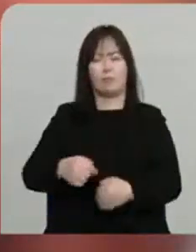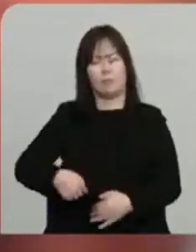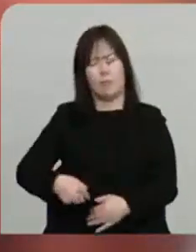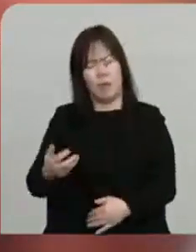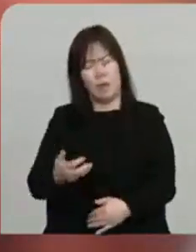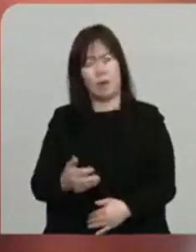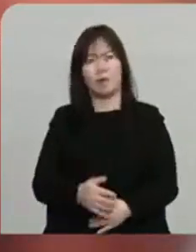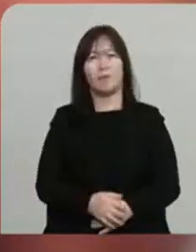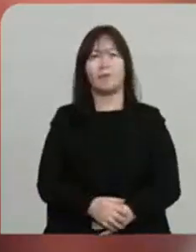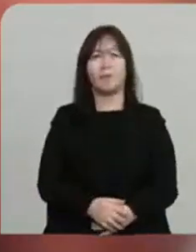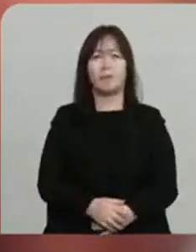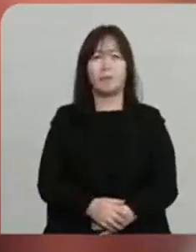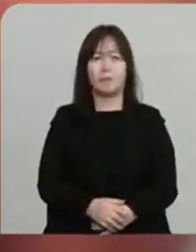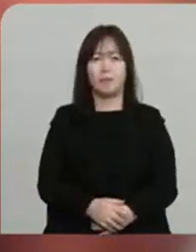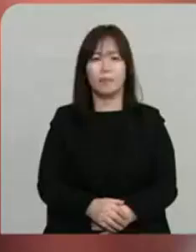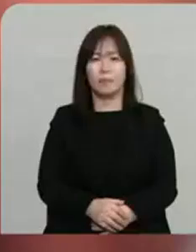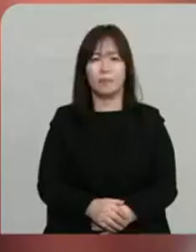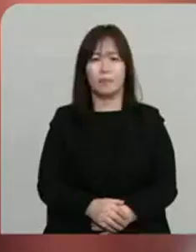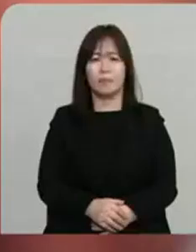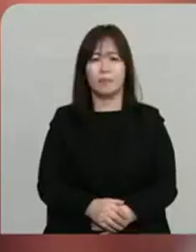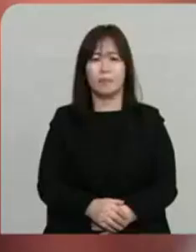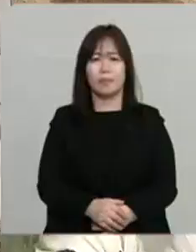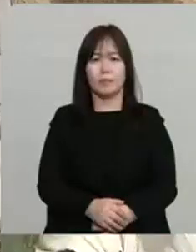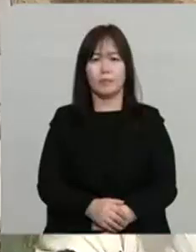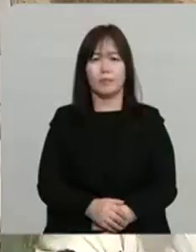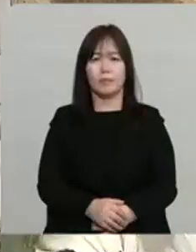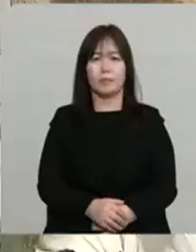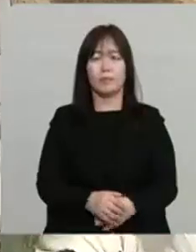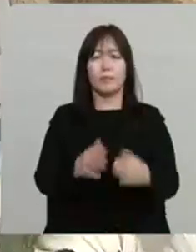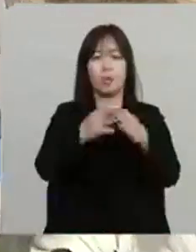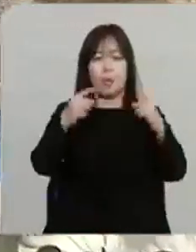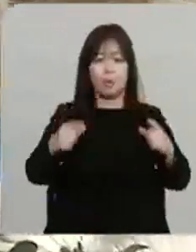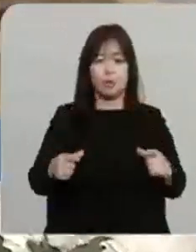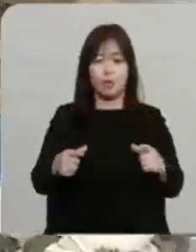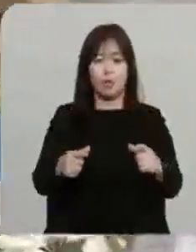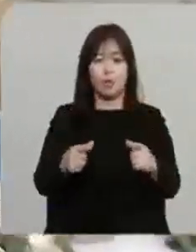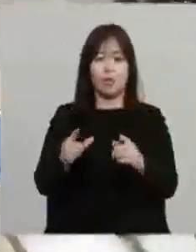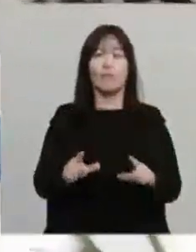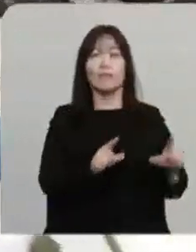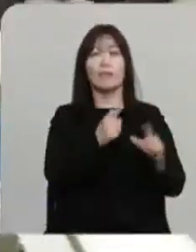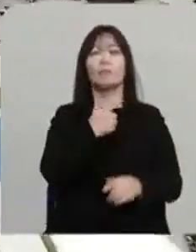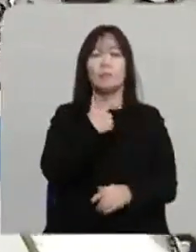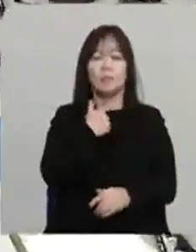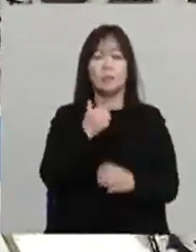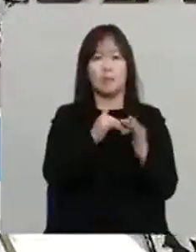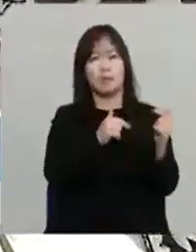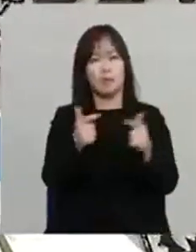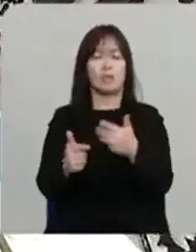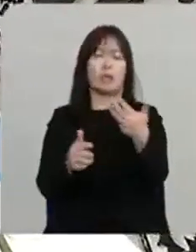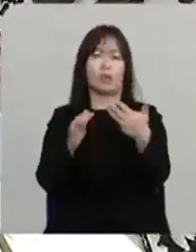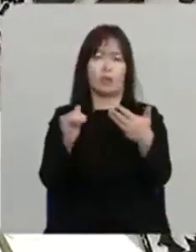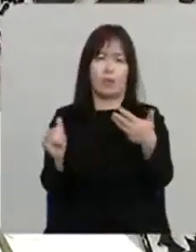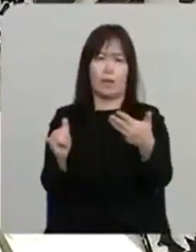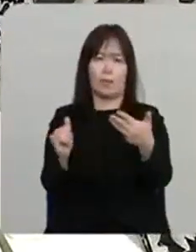아팠어요. 전라북도에 연고를 둔 이태원 참사 희생자는 8명.